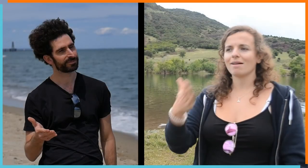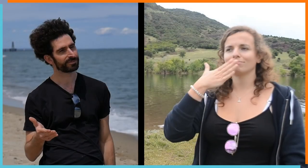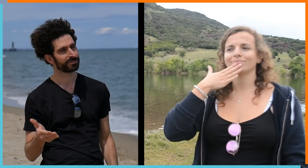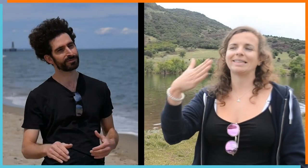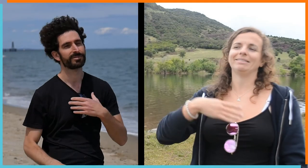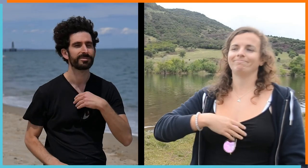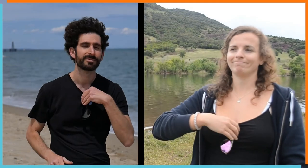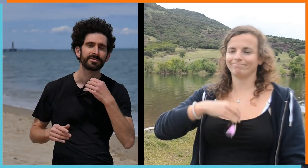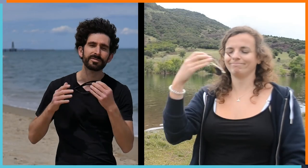Merci !